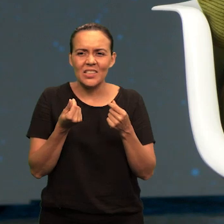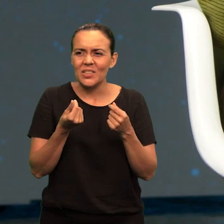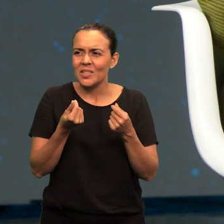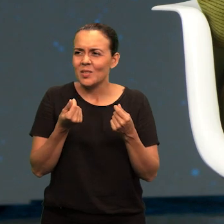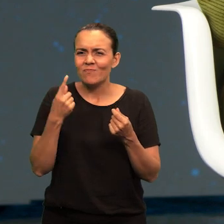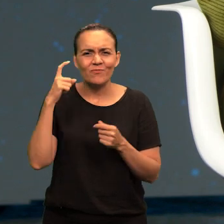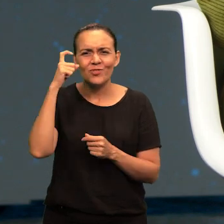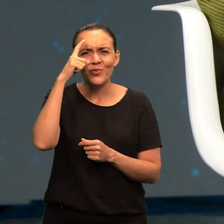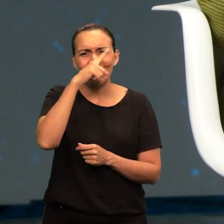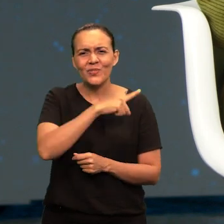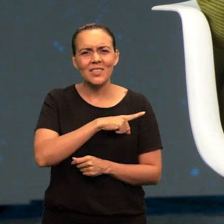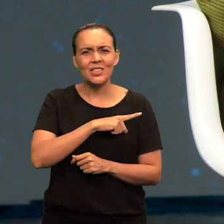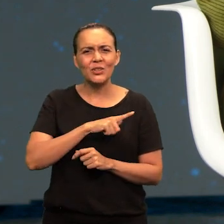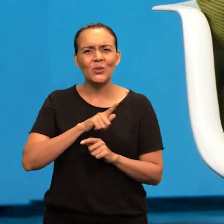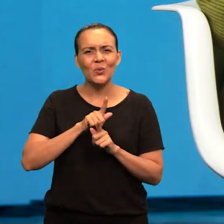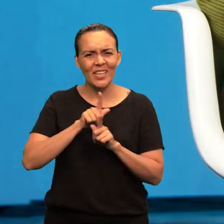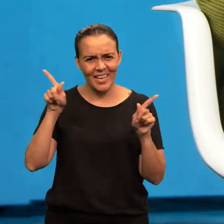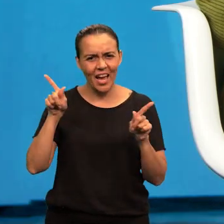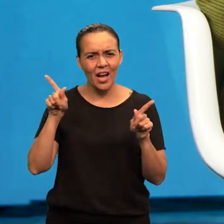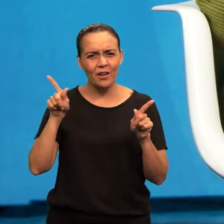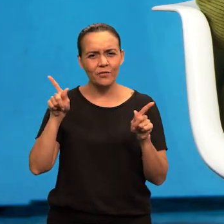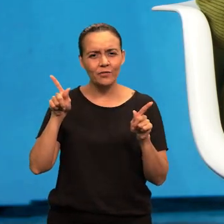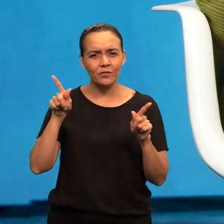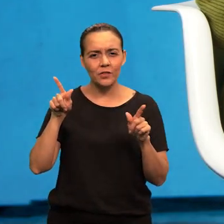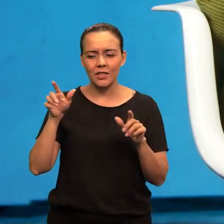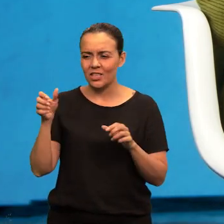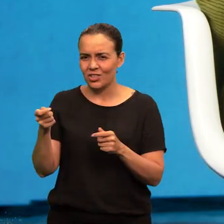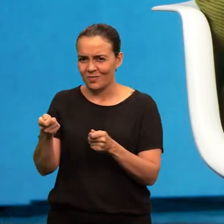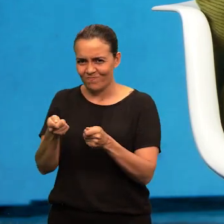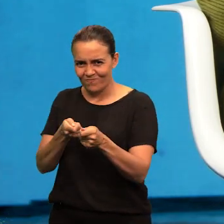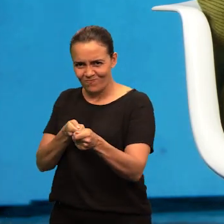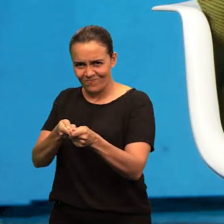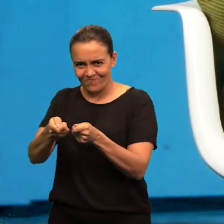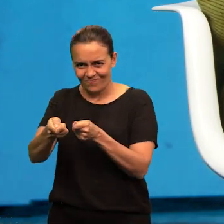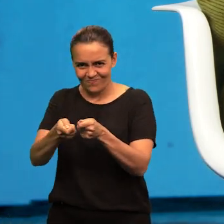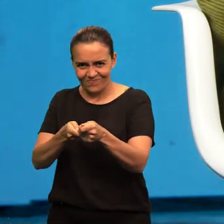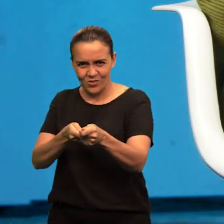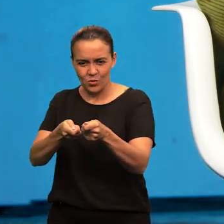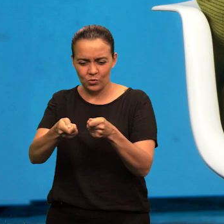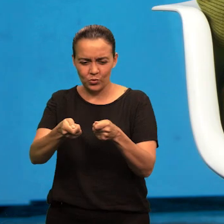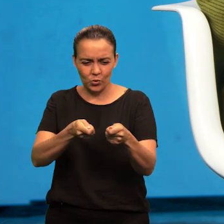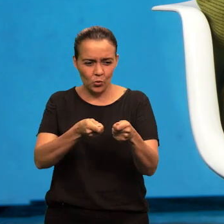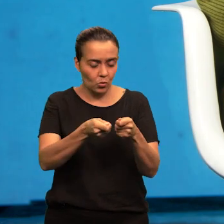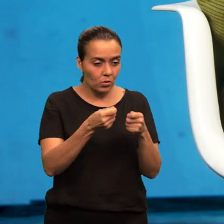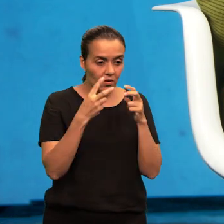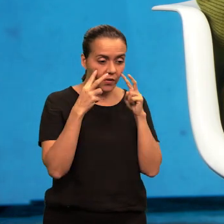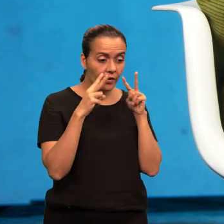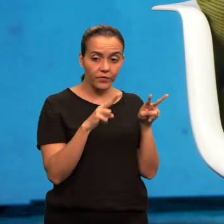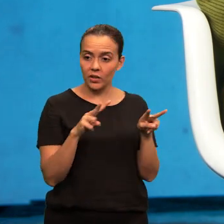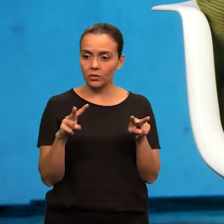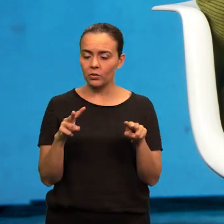grave nesse processo de dominação, é que a gente vai achando que é natural,